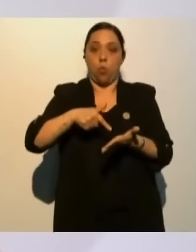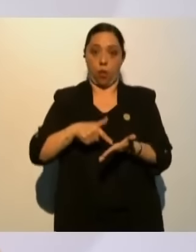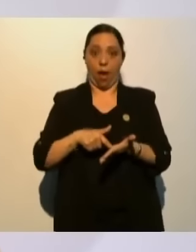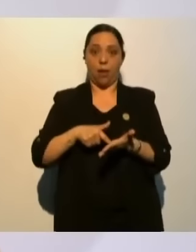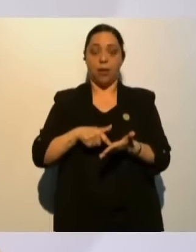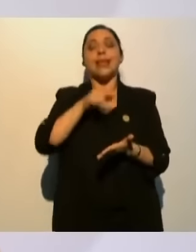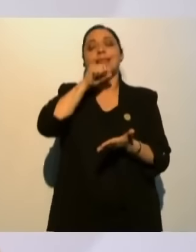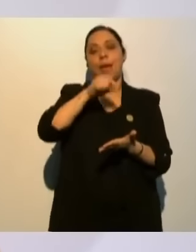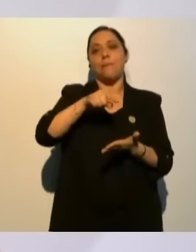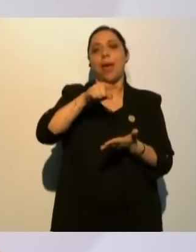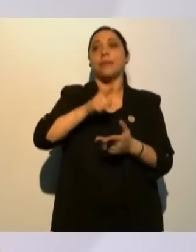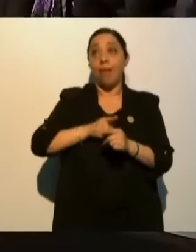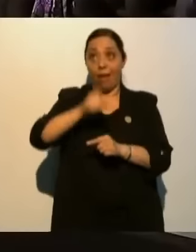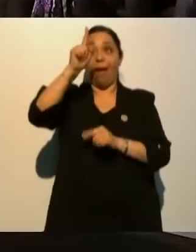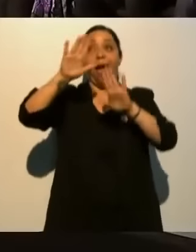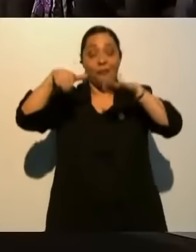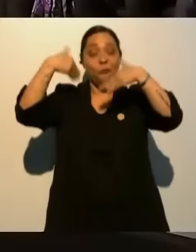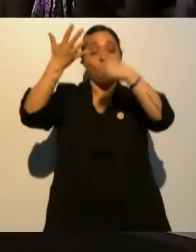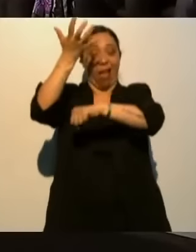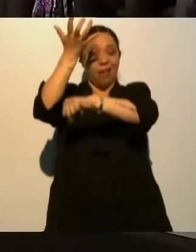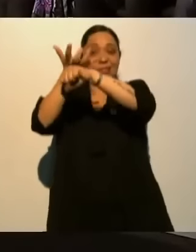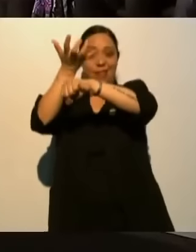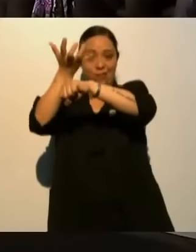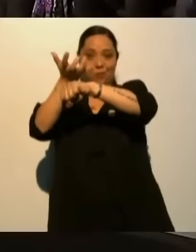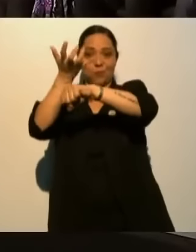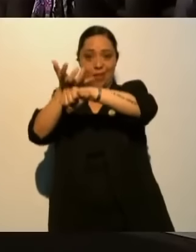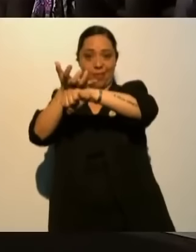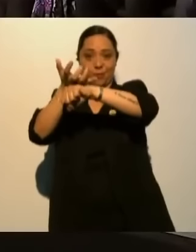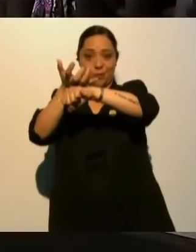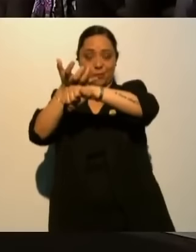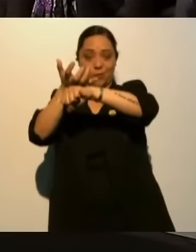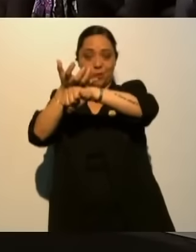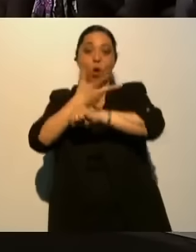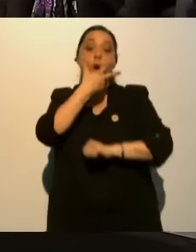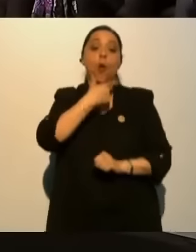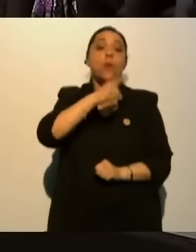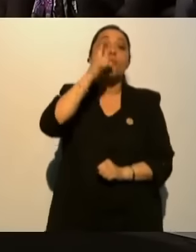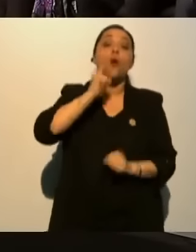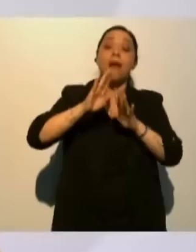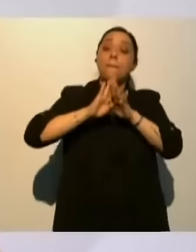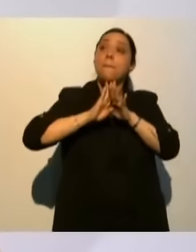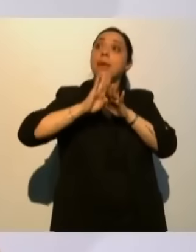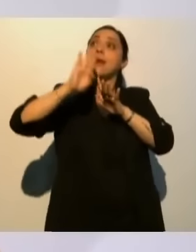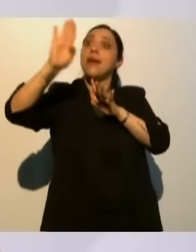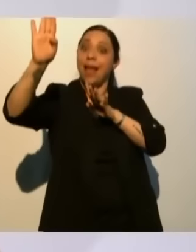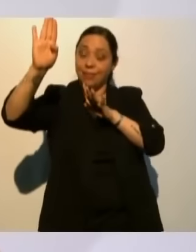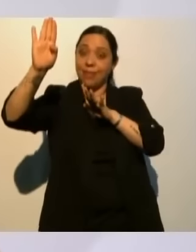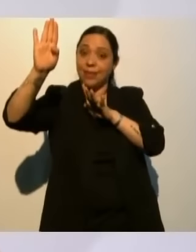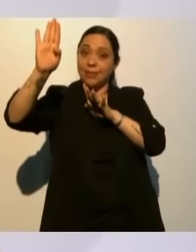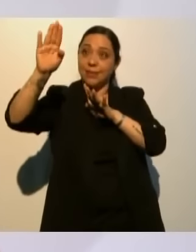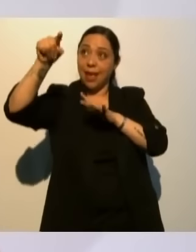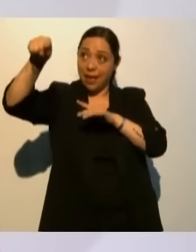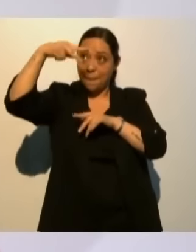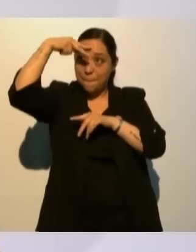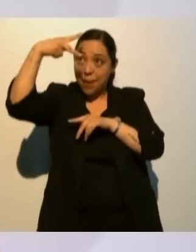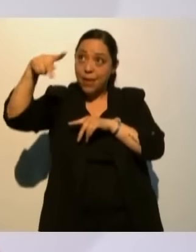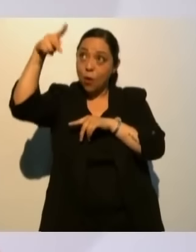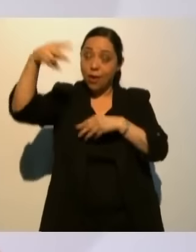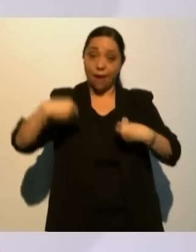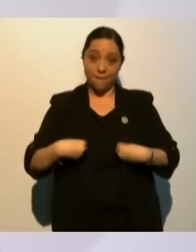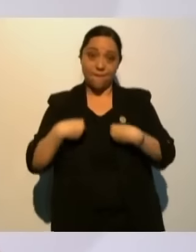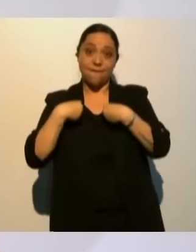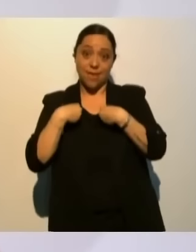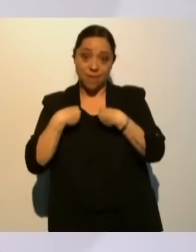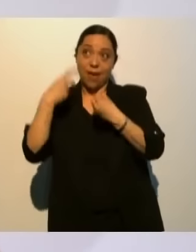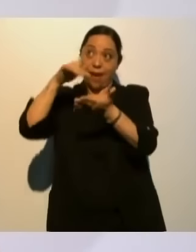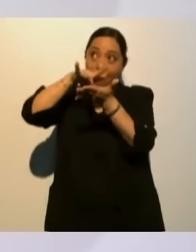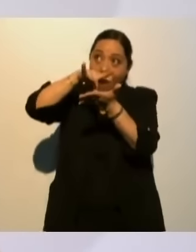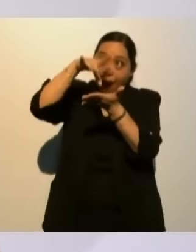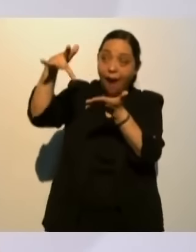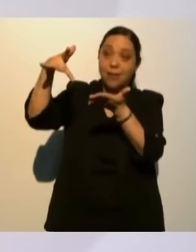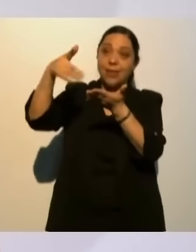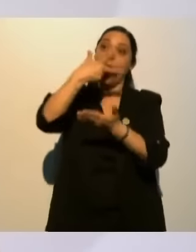Unidos los migrantes las migrantes nuestros paisanos nuestros paisanas nuestras paisanas